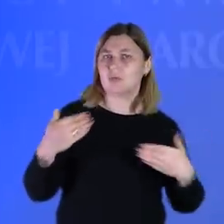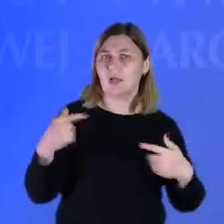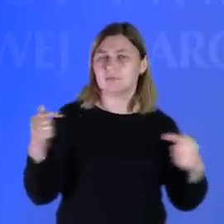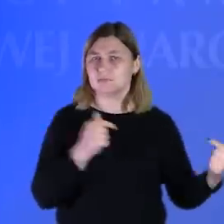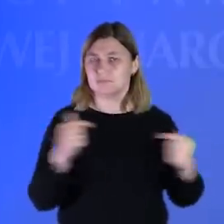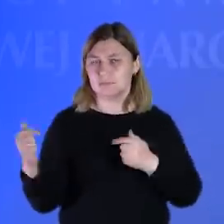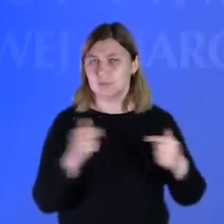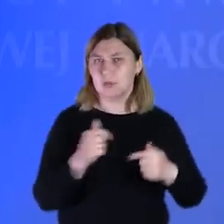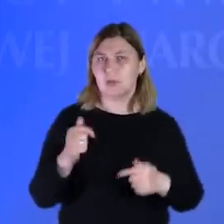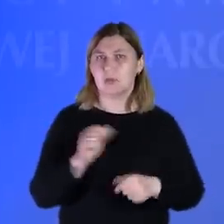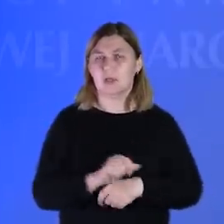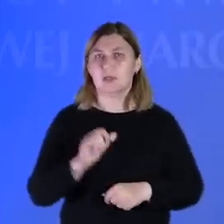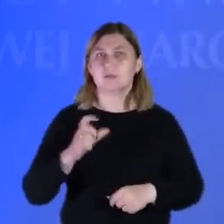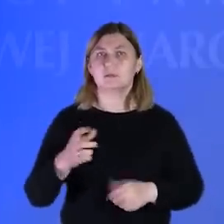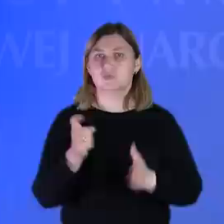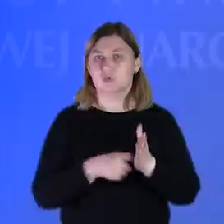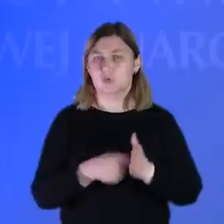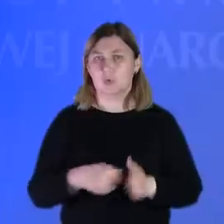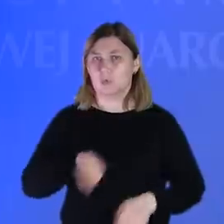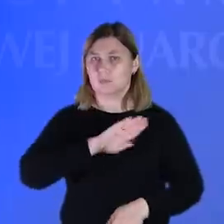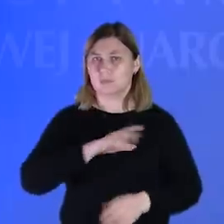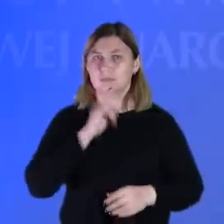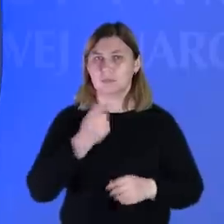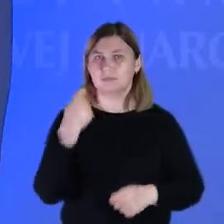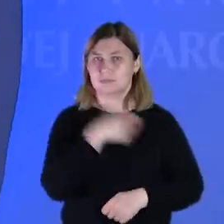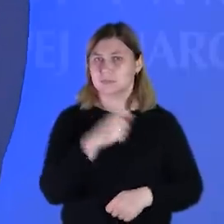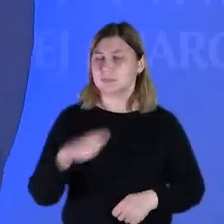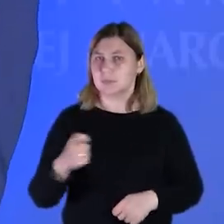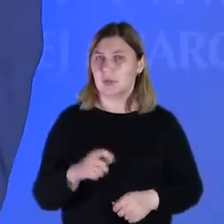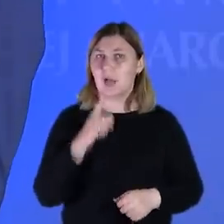z Sowietami, najczęściej ginęli. Tylko ci, którzy stawiali opór, ewentualnie wycofywali